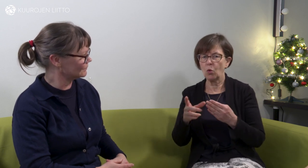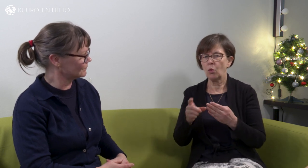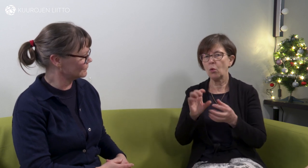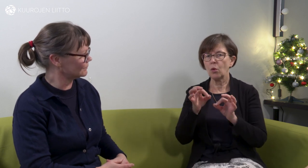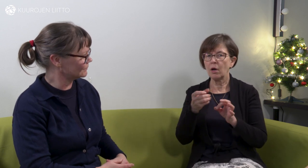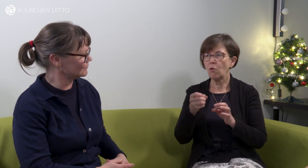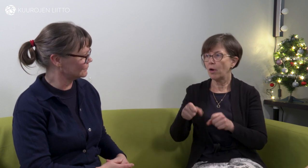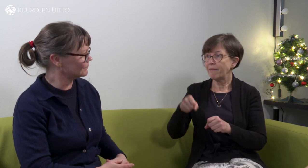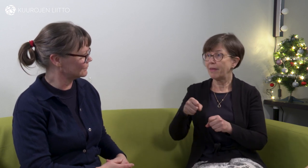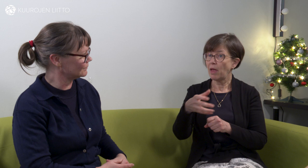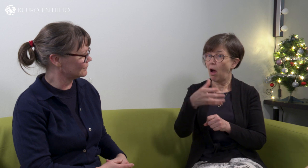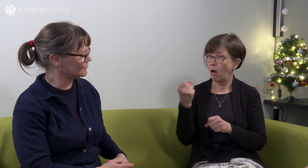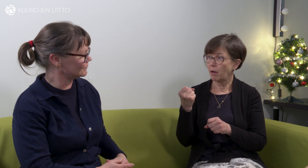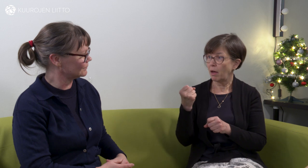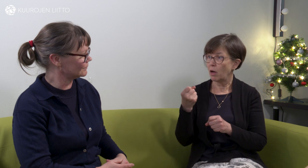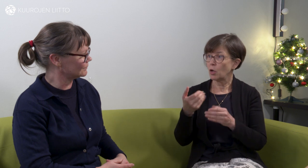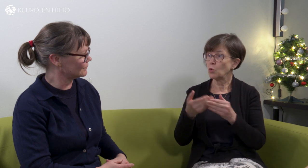jolla vettä voi käydä hakemassa tarpeen mukaan.